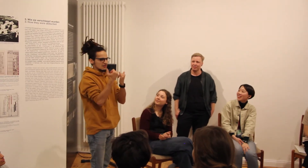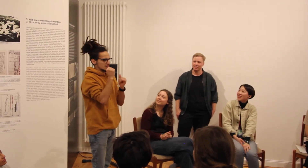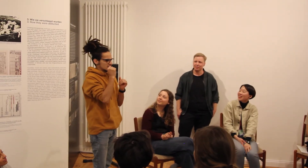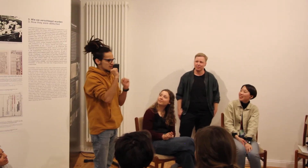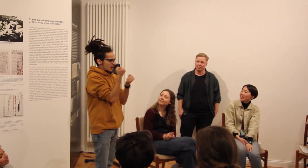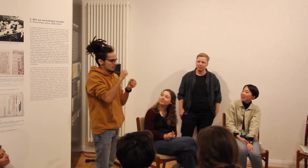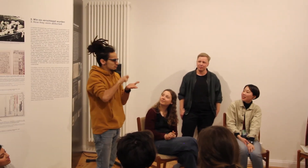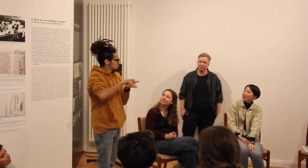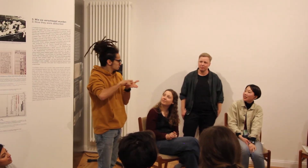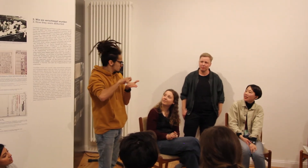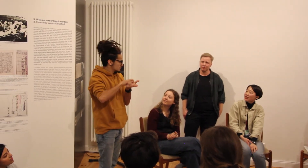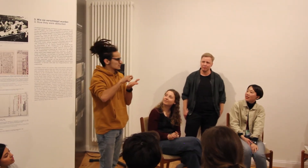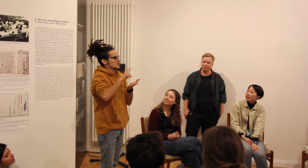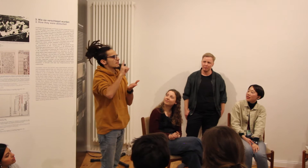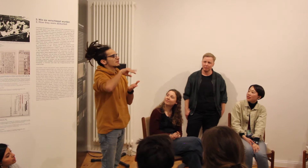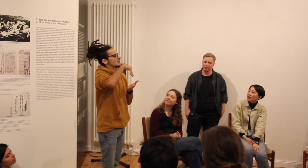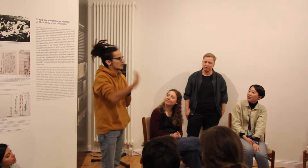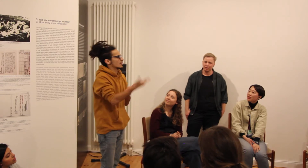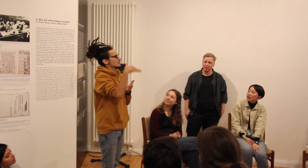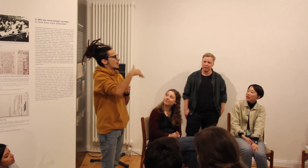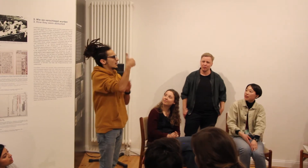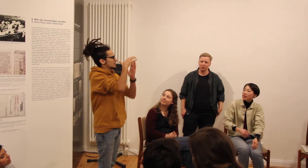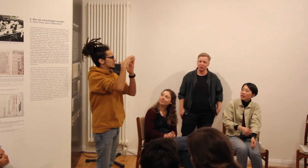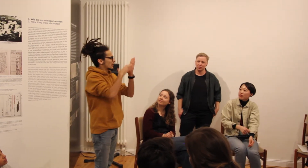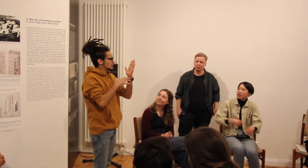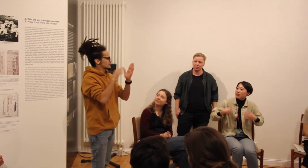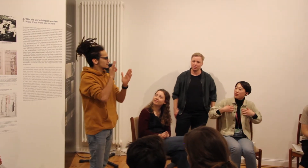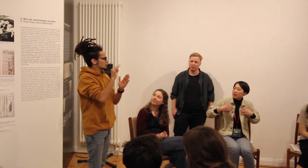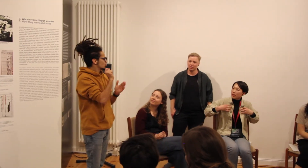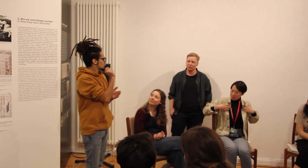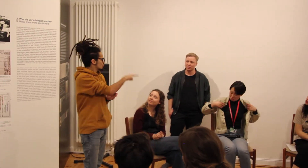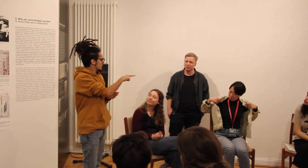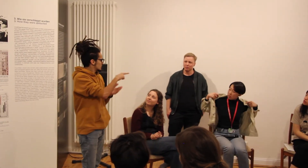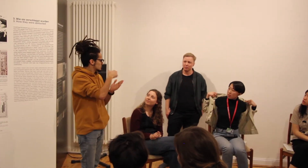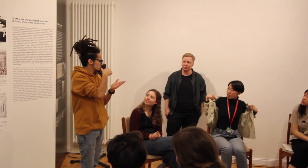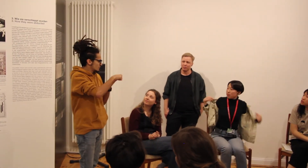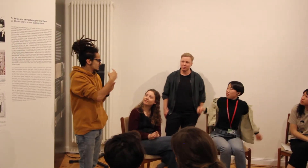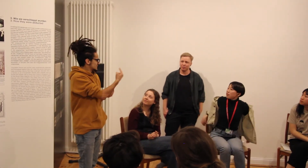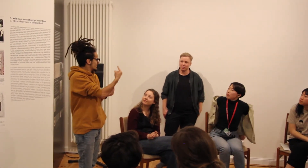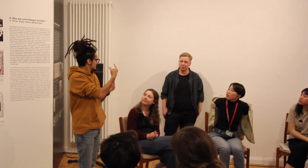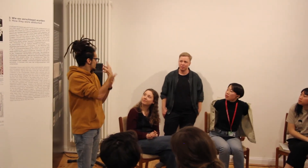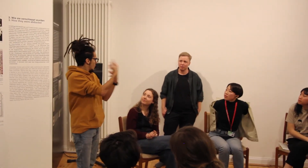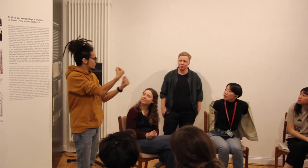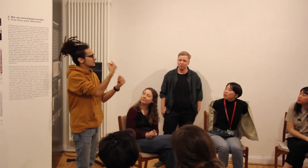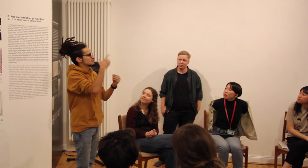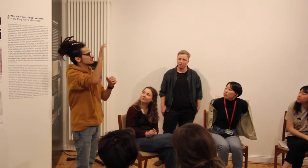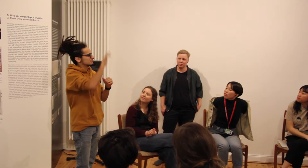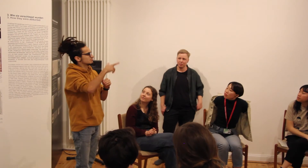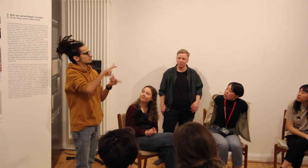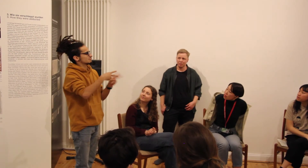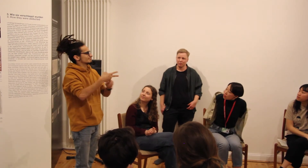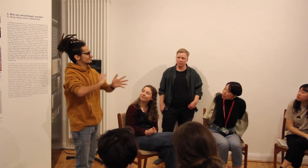Du hast gesagt dass deine Eltern nicht schreiben konnten, aber dann haben sie einen Brief geschrieben.